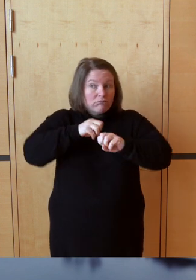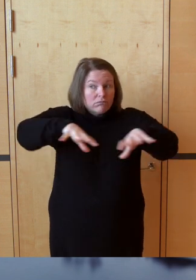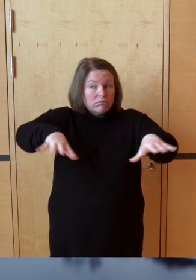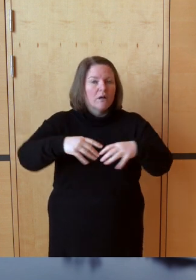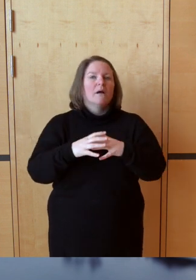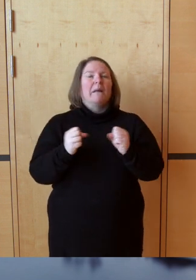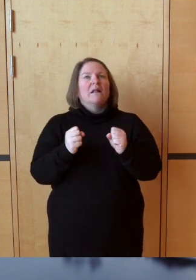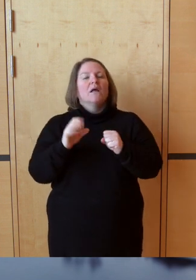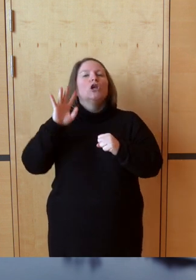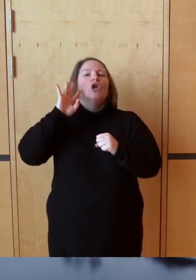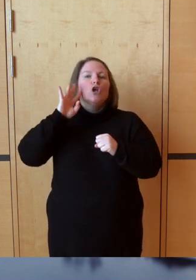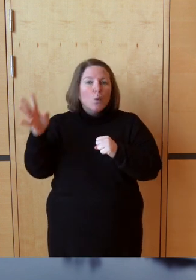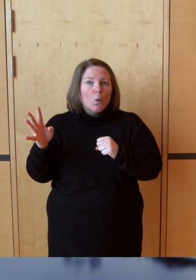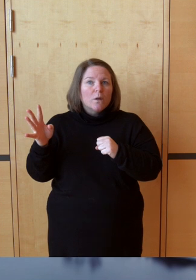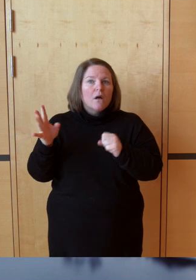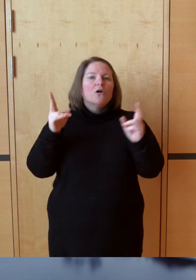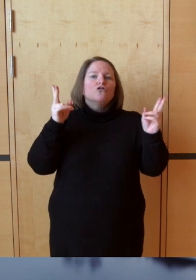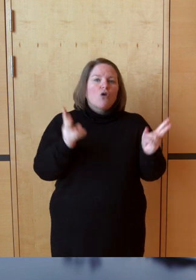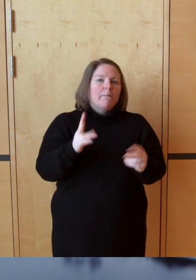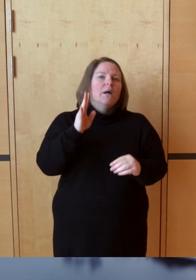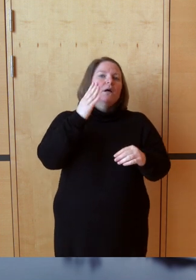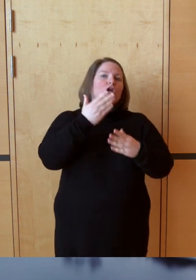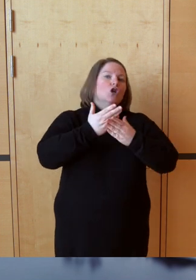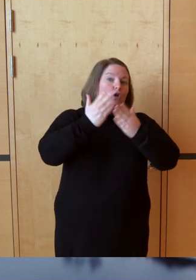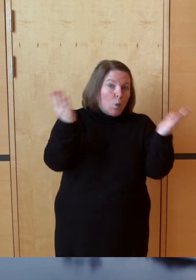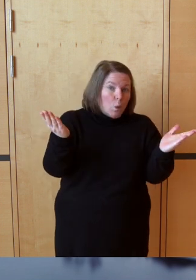Men ljud precis som ljus kan vara förorenade